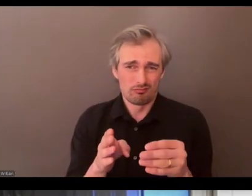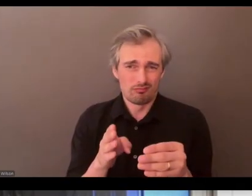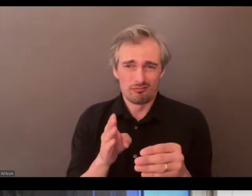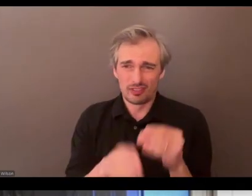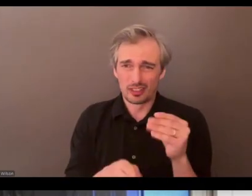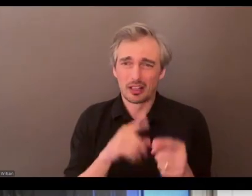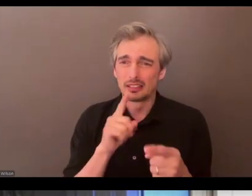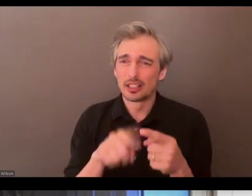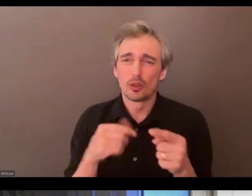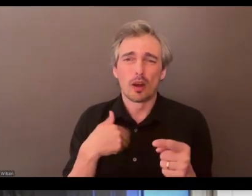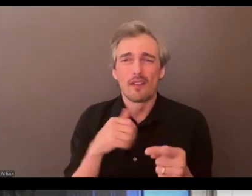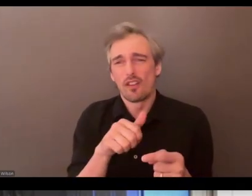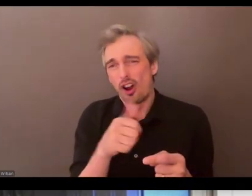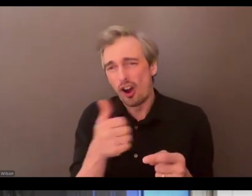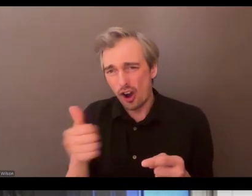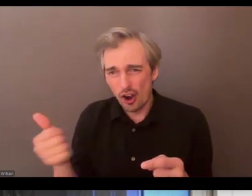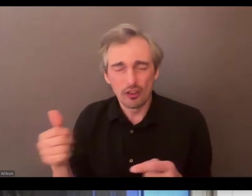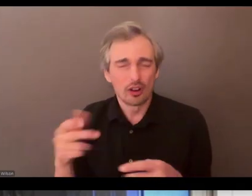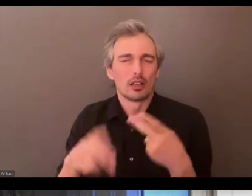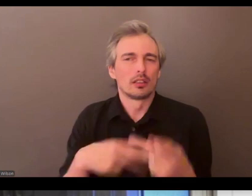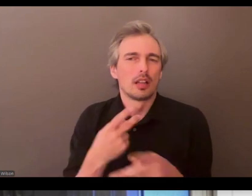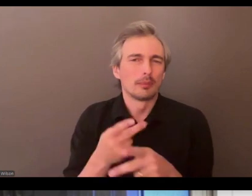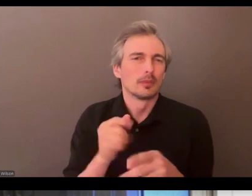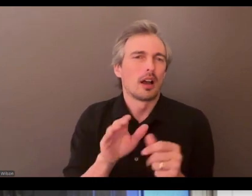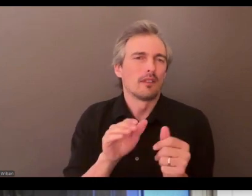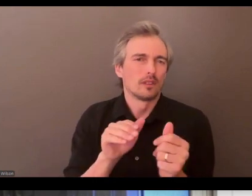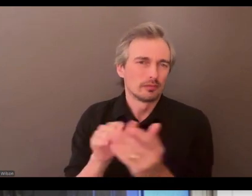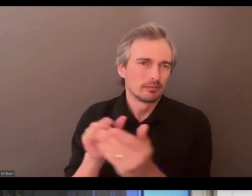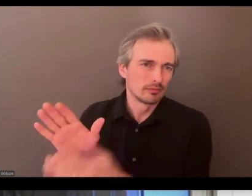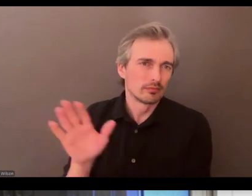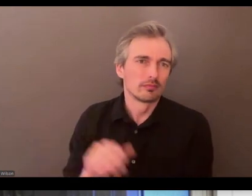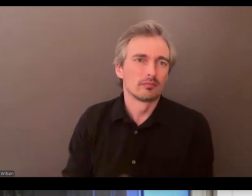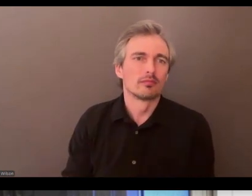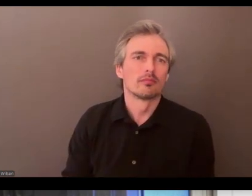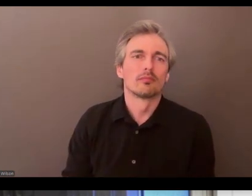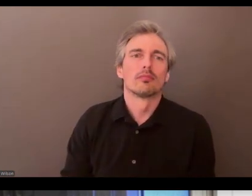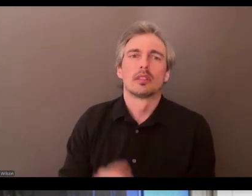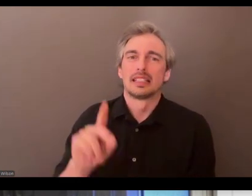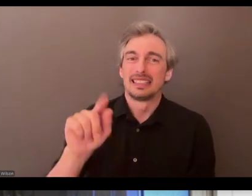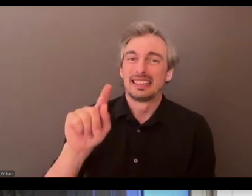そして、これがまた、誰かが興味を持った場合 に、より深く掘り下げる機会を提供する場面です。